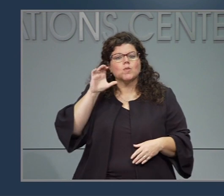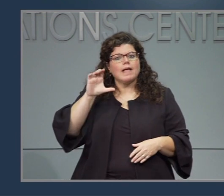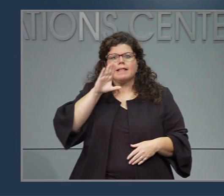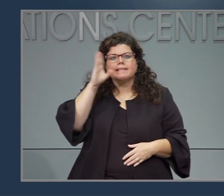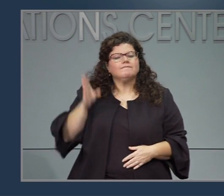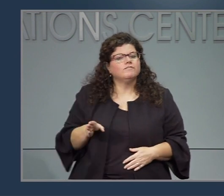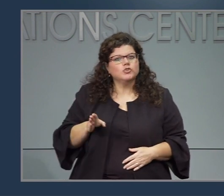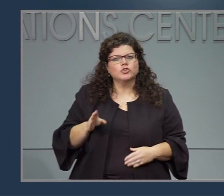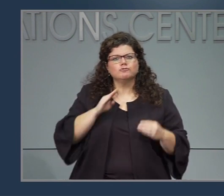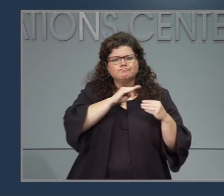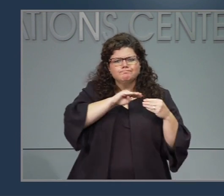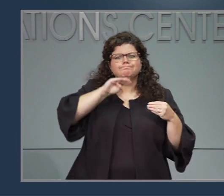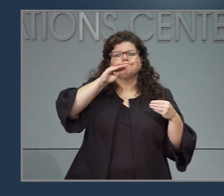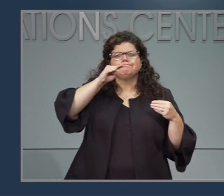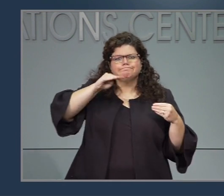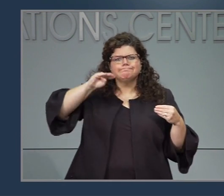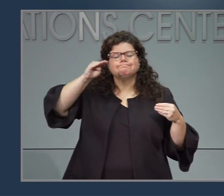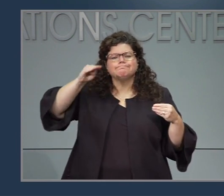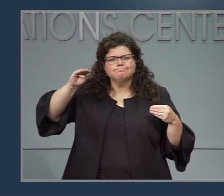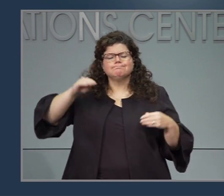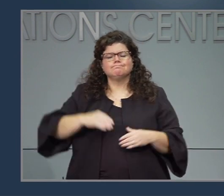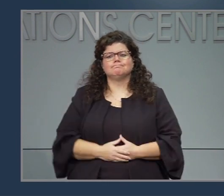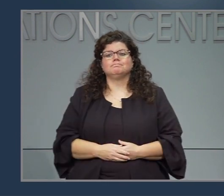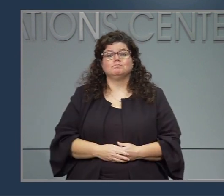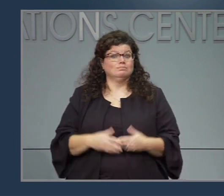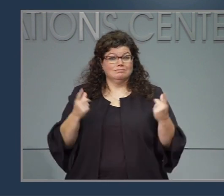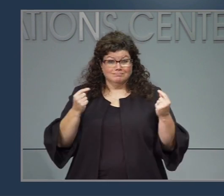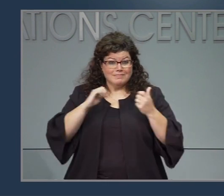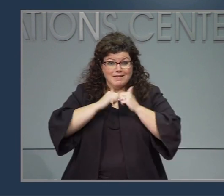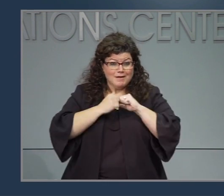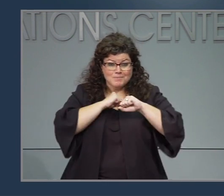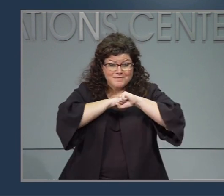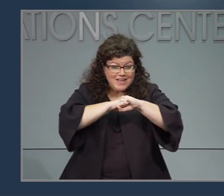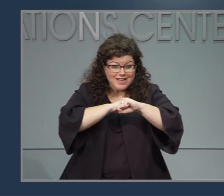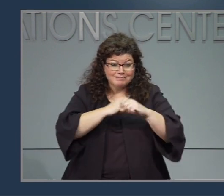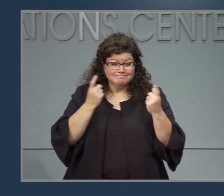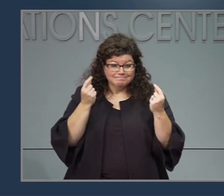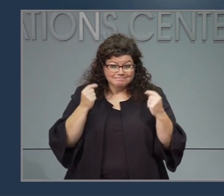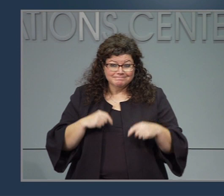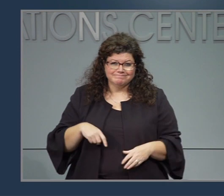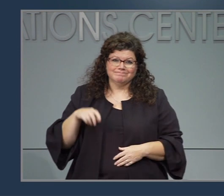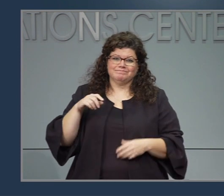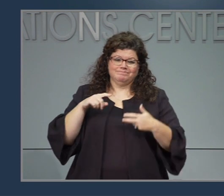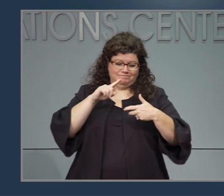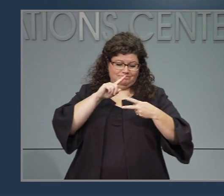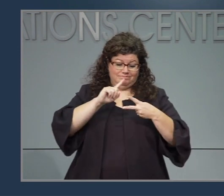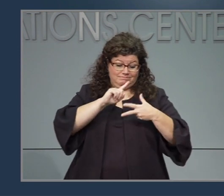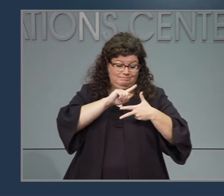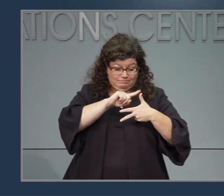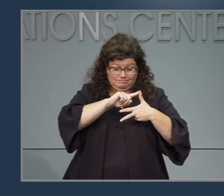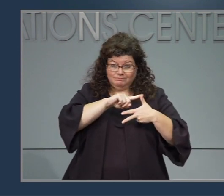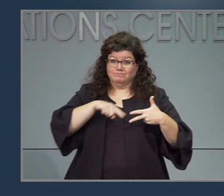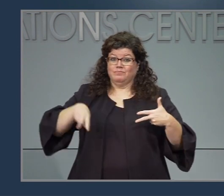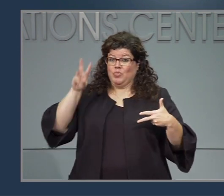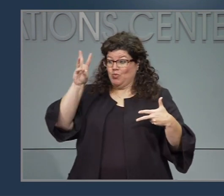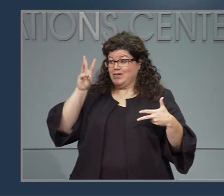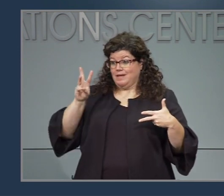progreso haciendo tres cosas. Primero, seguir estas trece mes, usar una mascarilla sobre su nariz y boca cuando este con